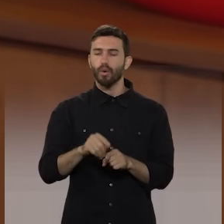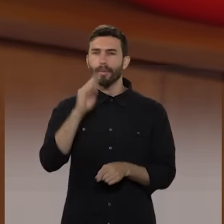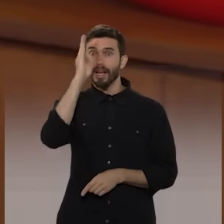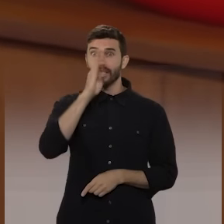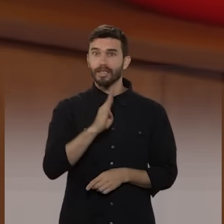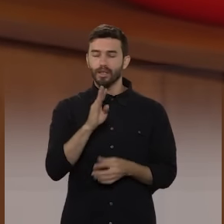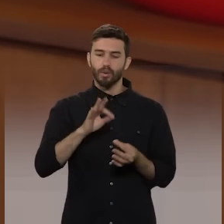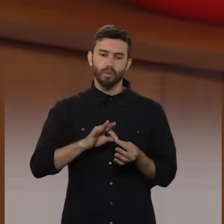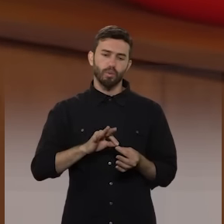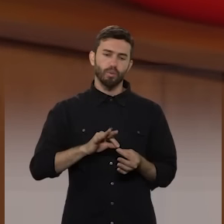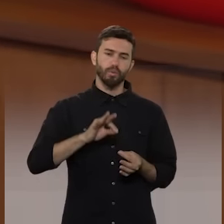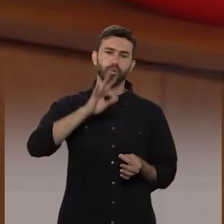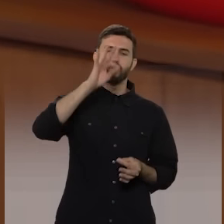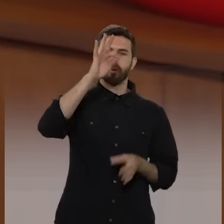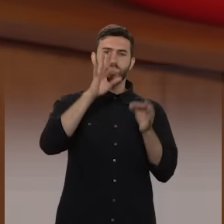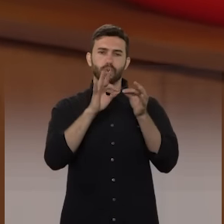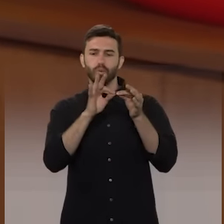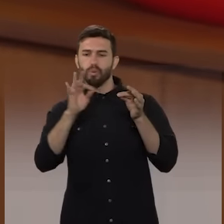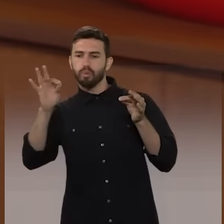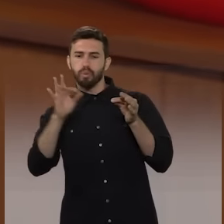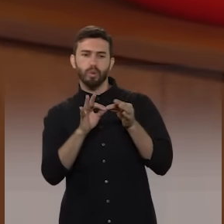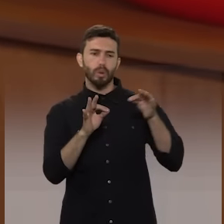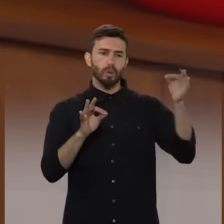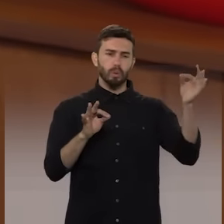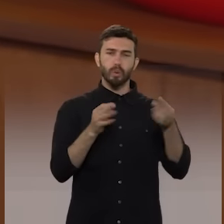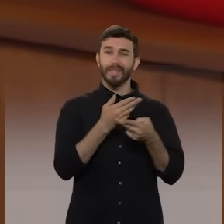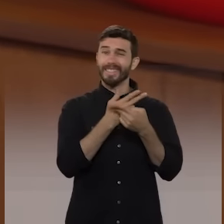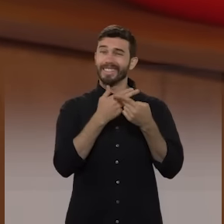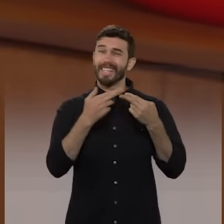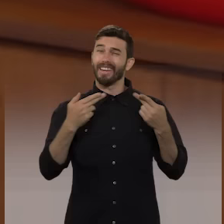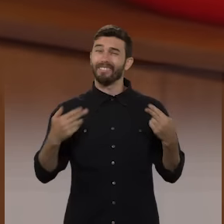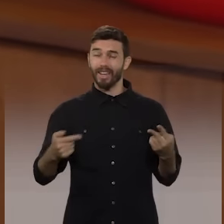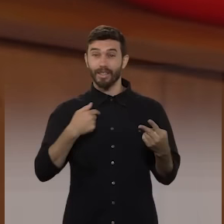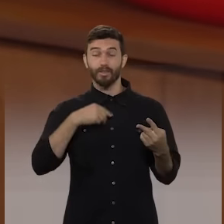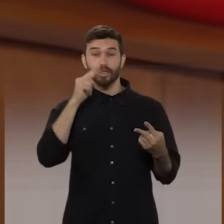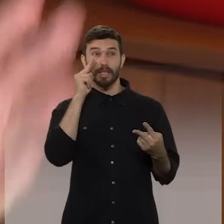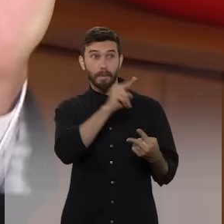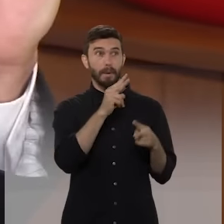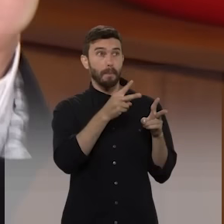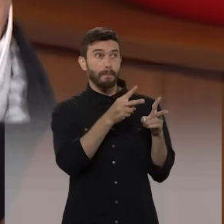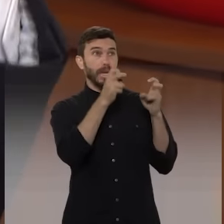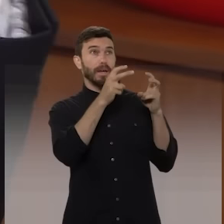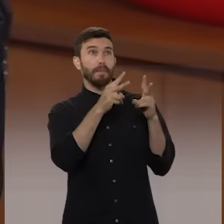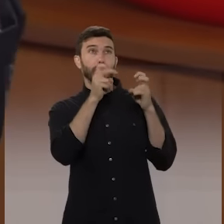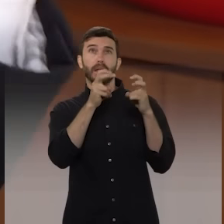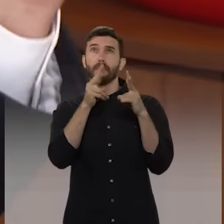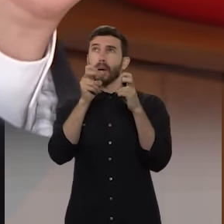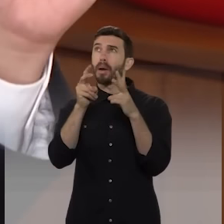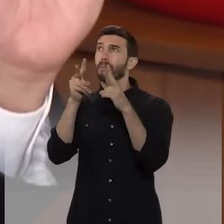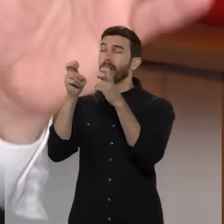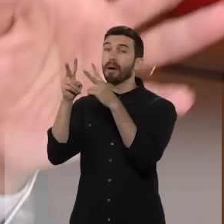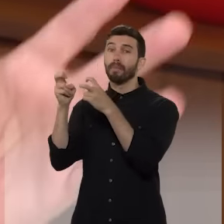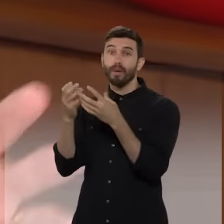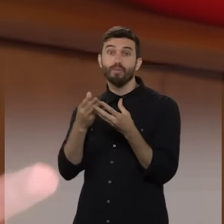vamos enxergar diversos tipos de torre, diversas redes paralelas, às vezes, se cruzando pelo país,